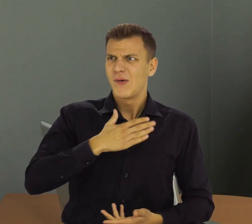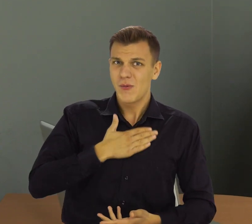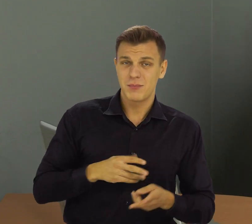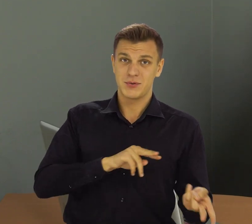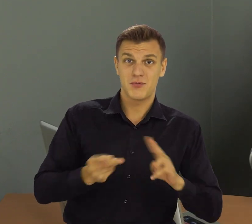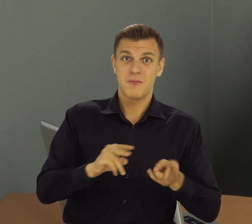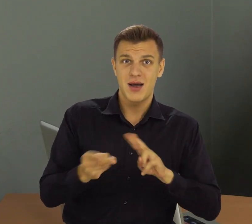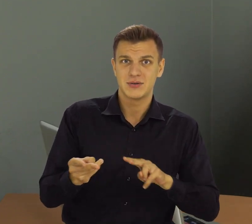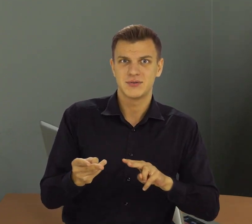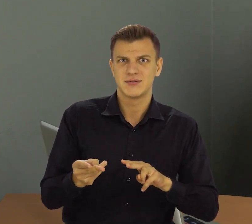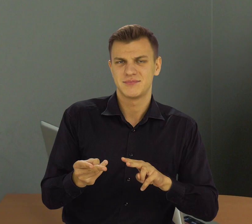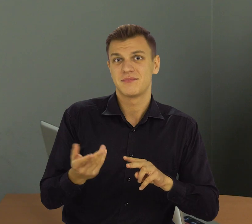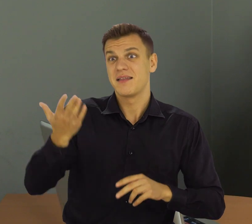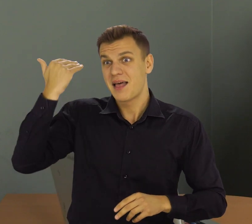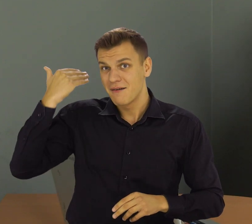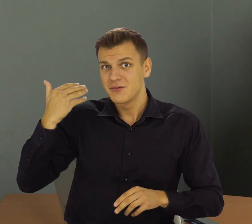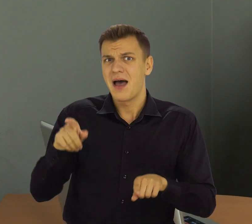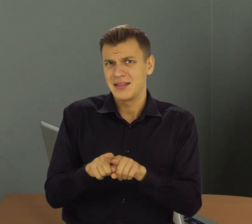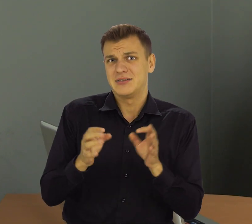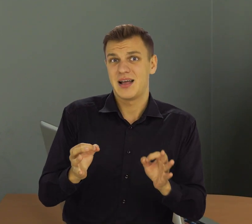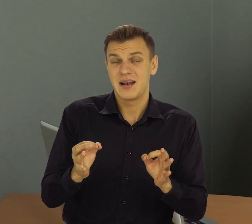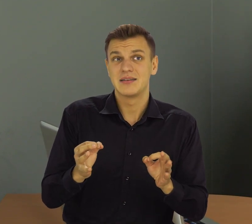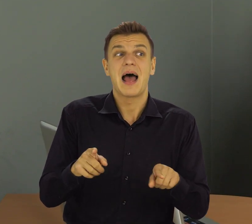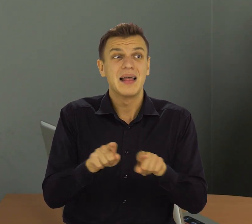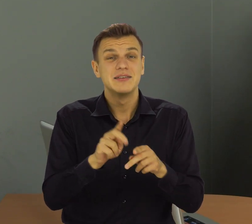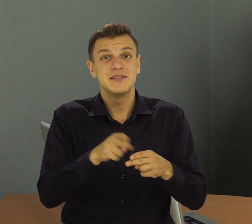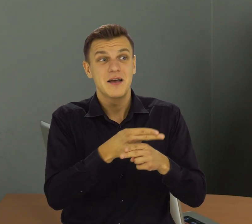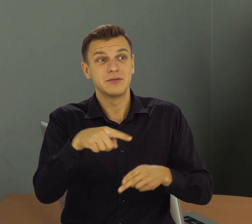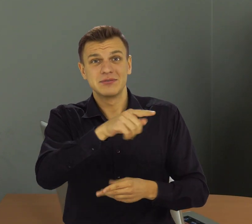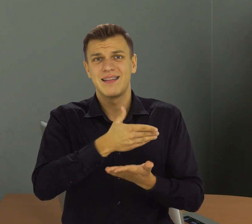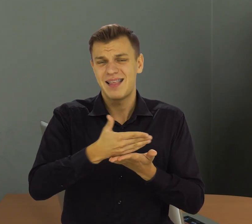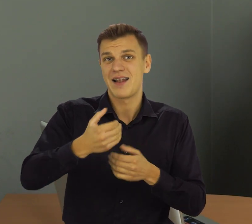tylko teraz niektórzy odpłatnie. To jednak niejedyne różnice.